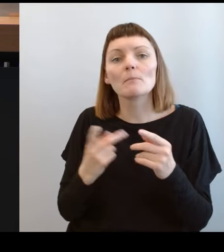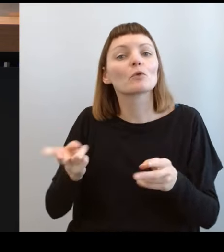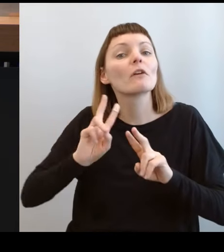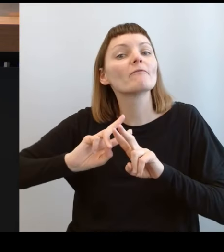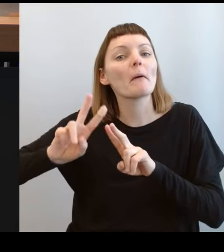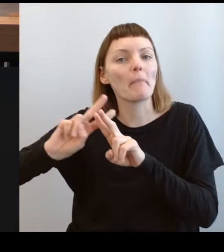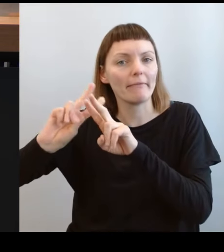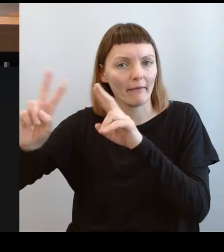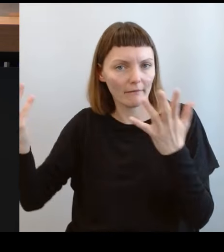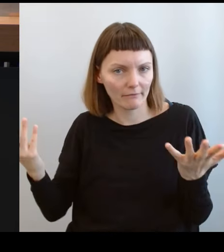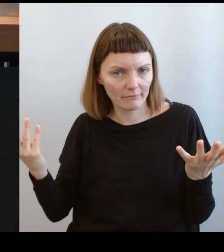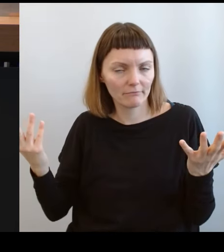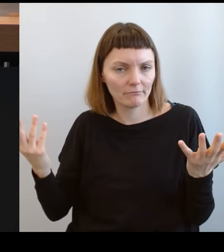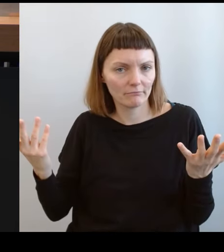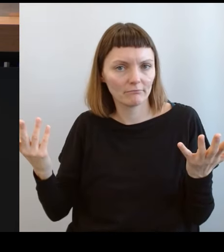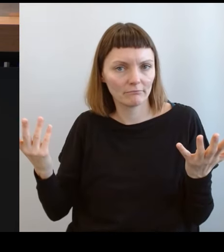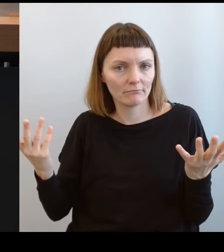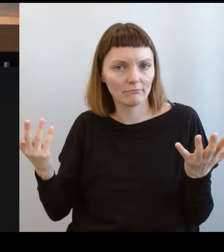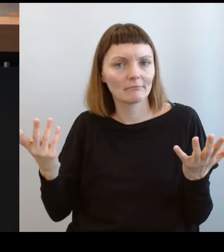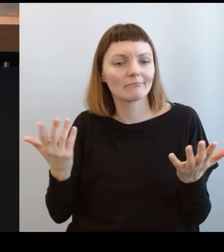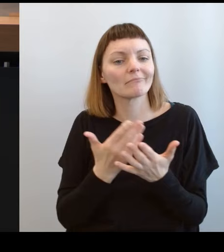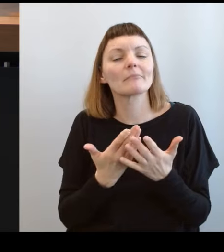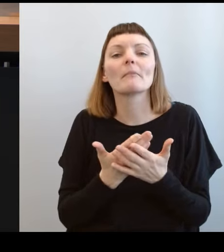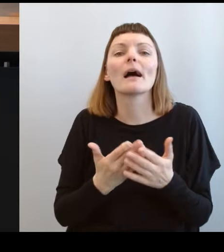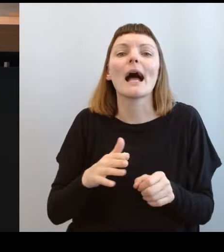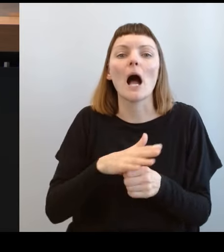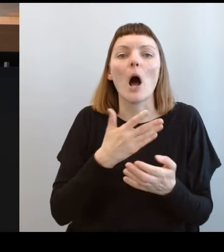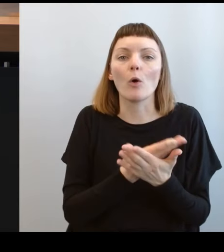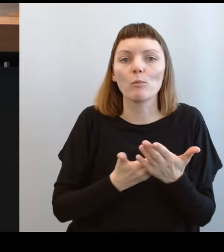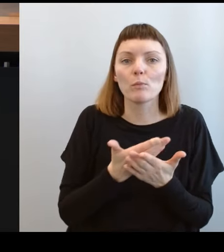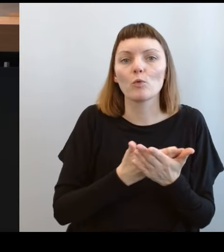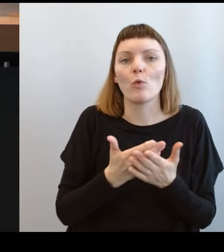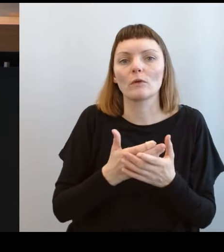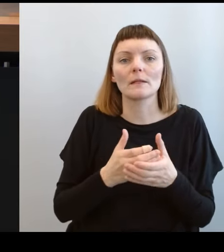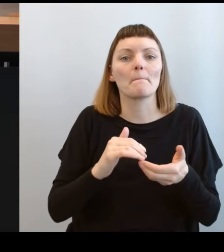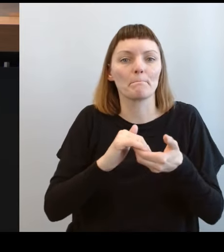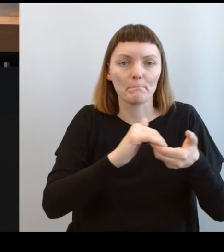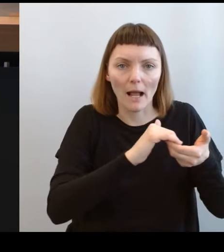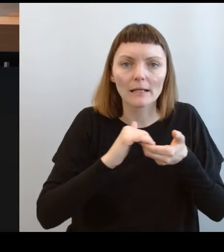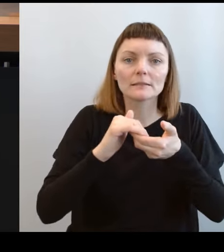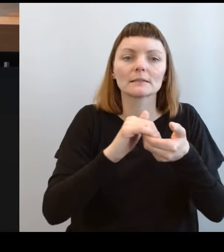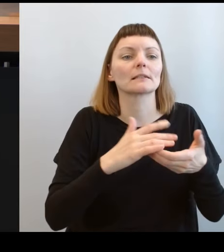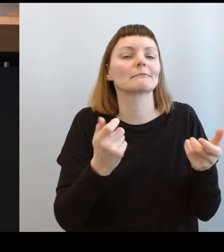im Bündnis für Ausbildung. Und dort gehört es auch mit rein. Und genau hier werden wir ansetzen und ich freue mich